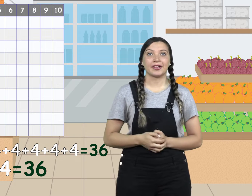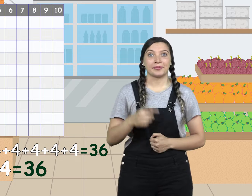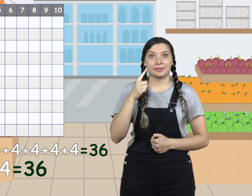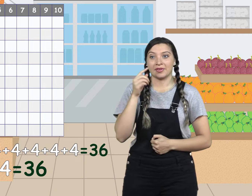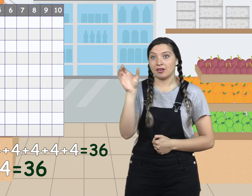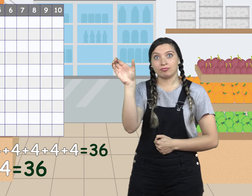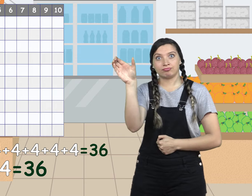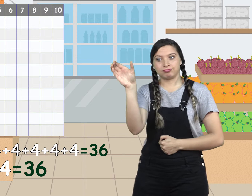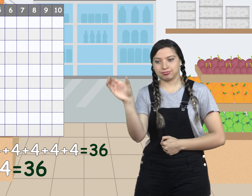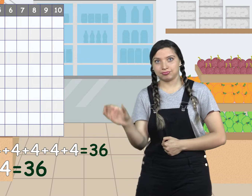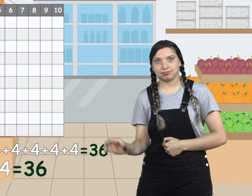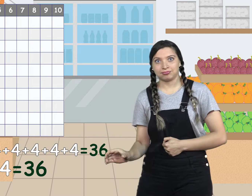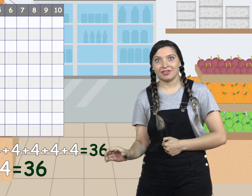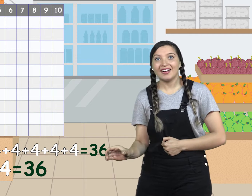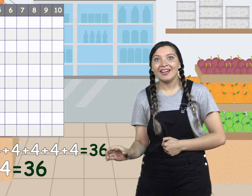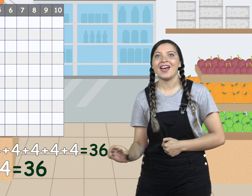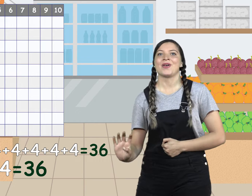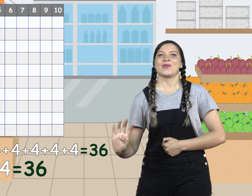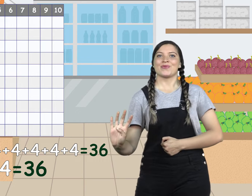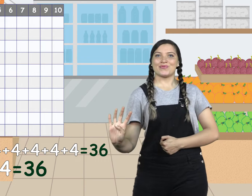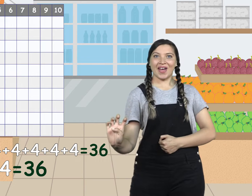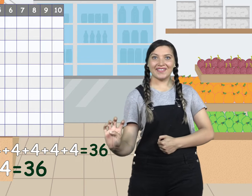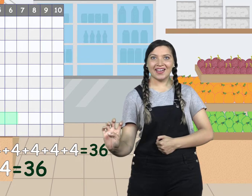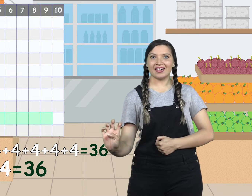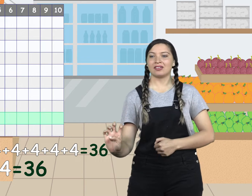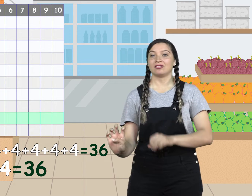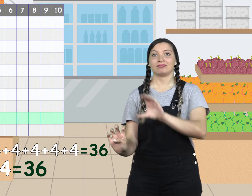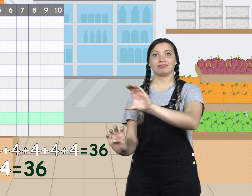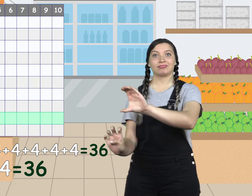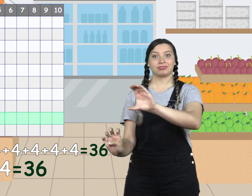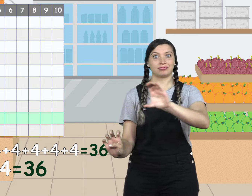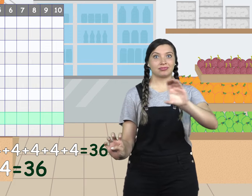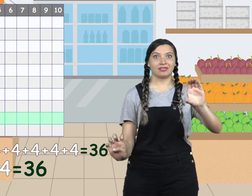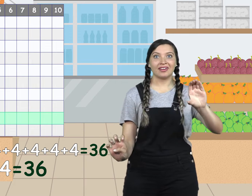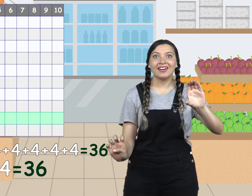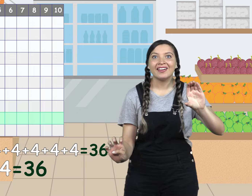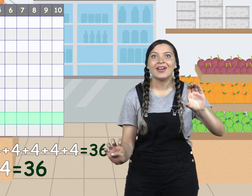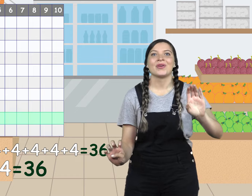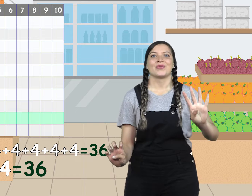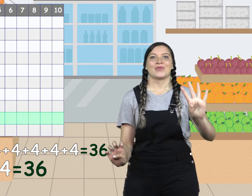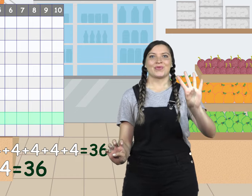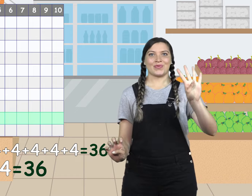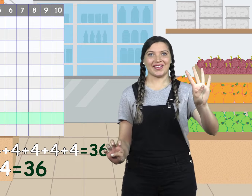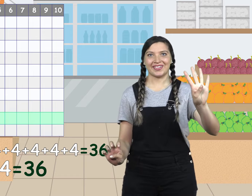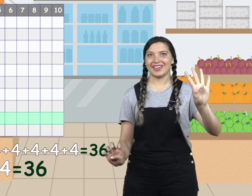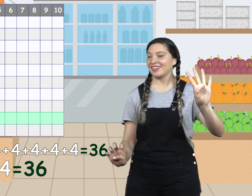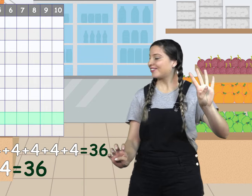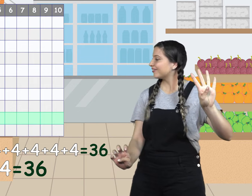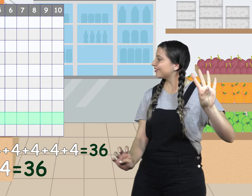Tenemos en un lado nueve filas y en el otro cuatro columnas.